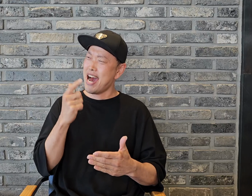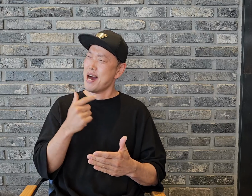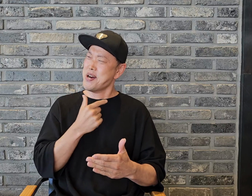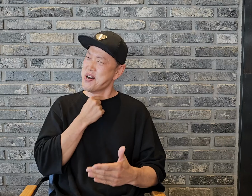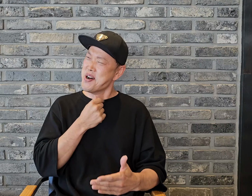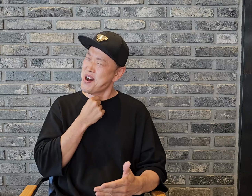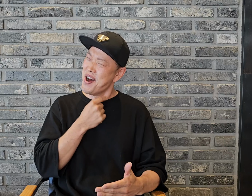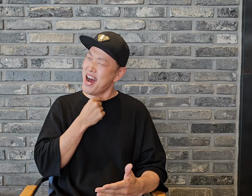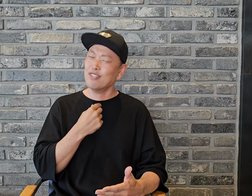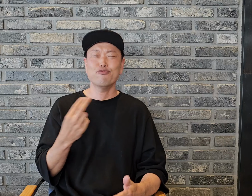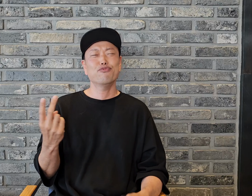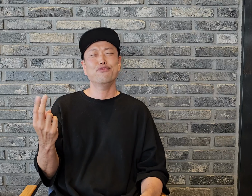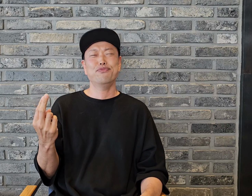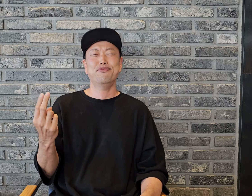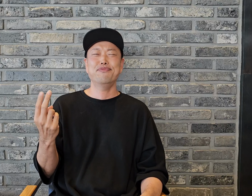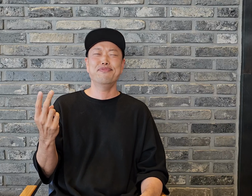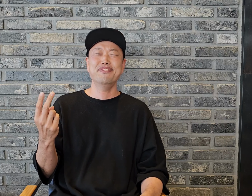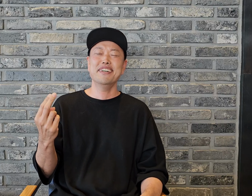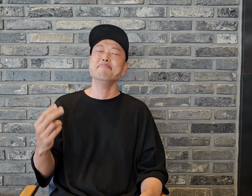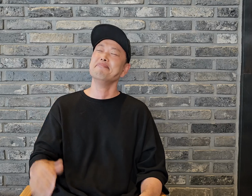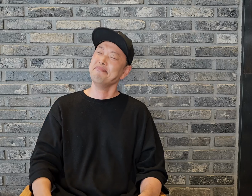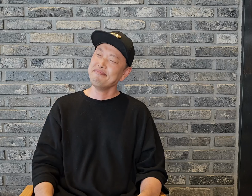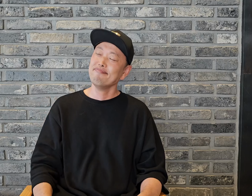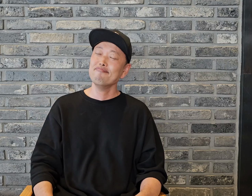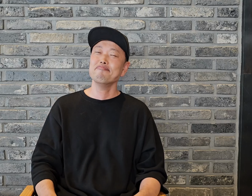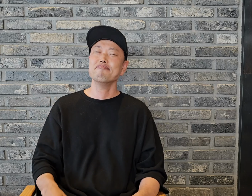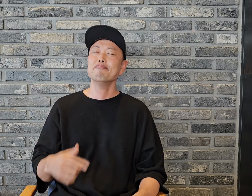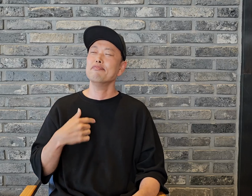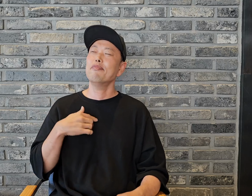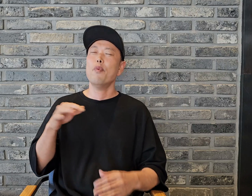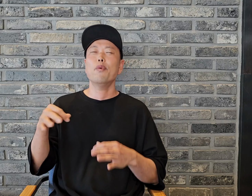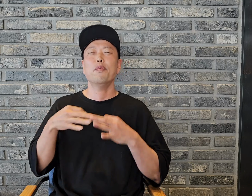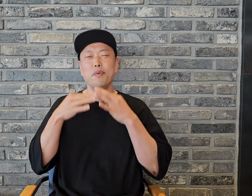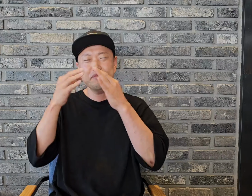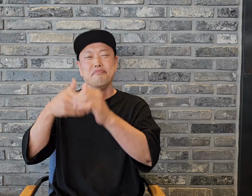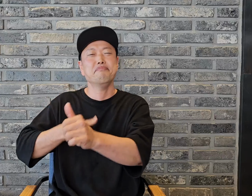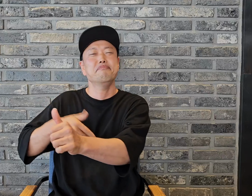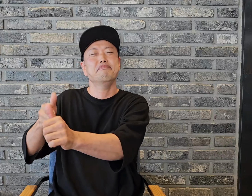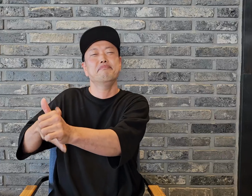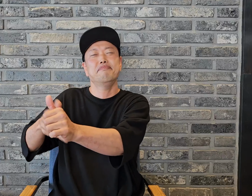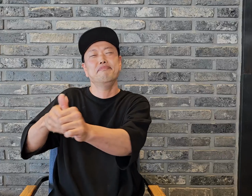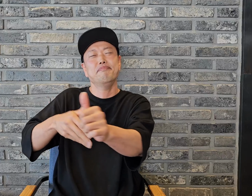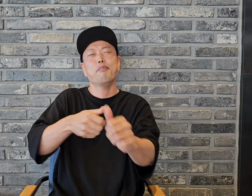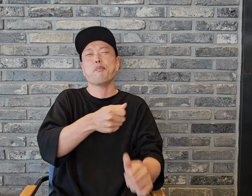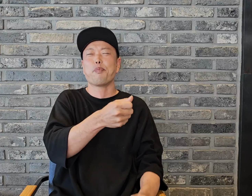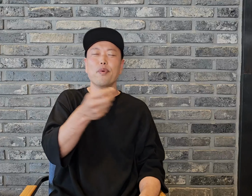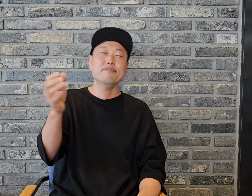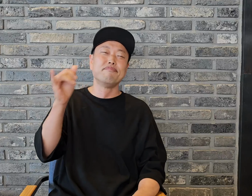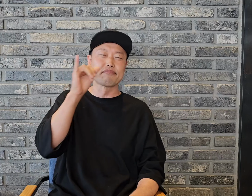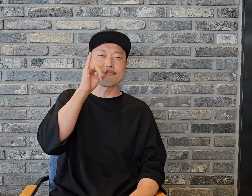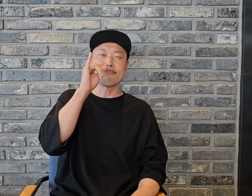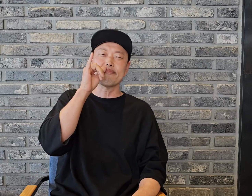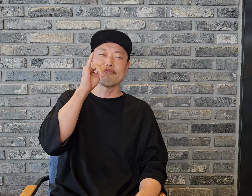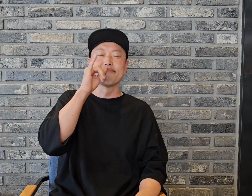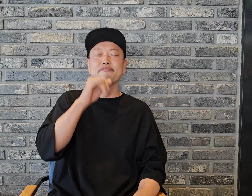, oder dass sie mir nacheifern wollen. Haha. Es gibt mehrere Menschen, die mich gebeten haben, ihnen zu helfen.